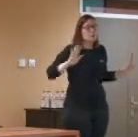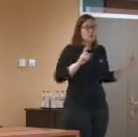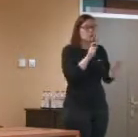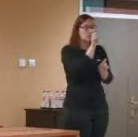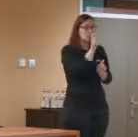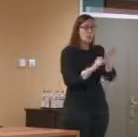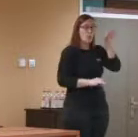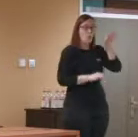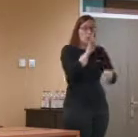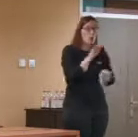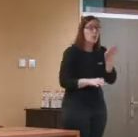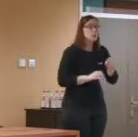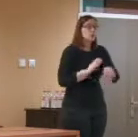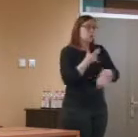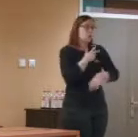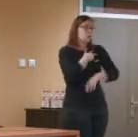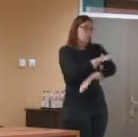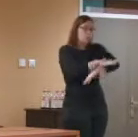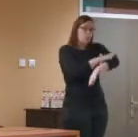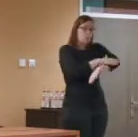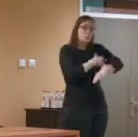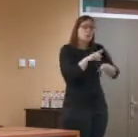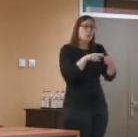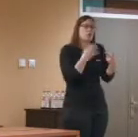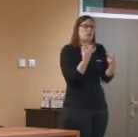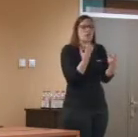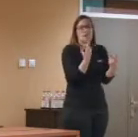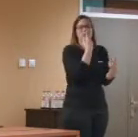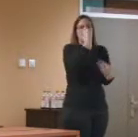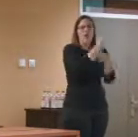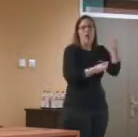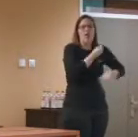como Fiscalía, etc. tienen que decir quiénes han vulnerado la ley y quiénes